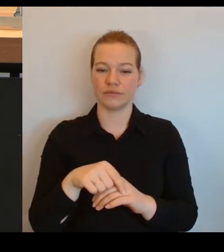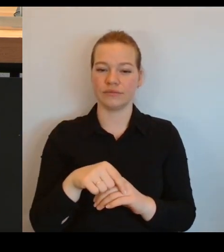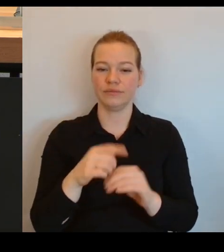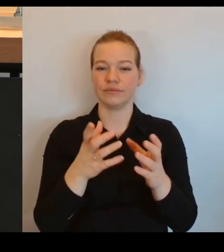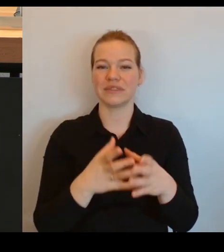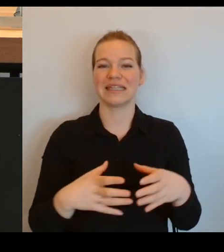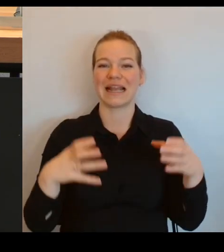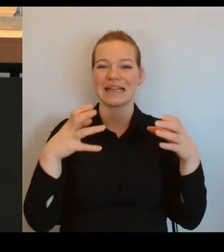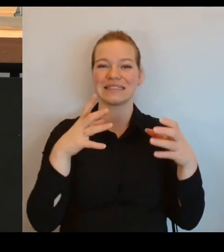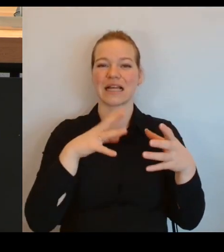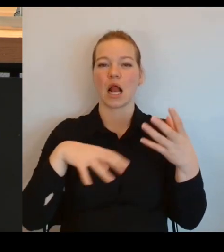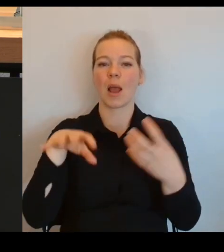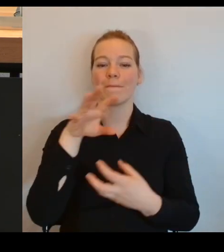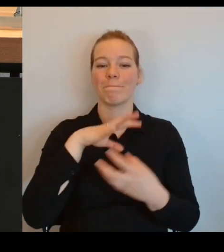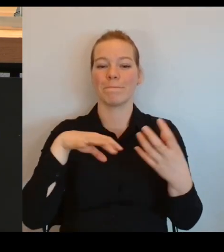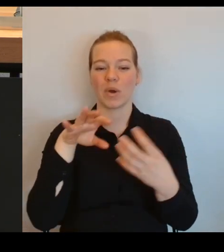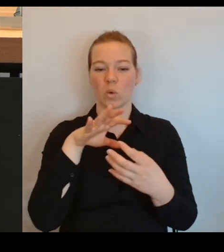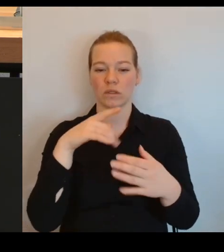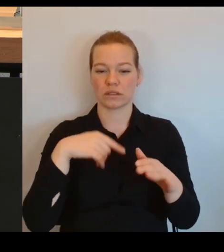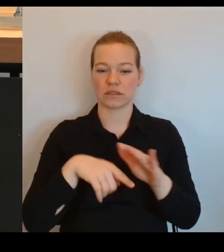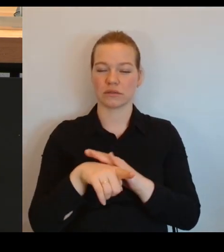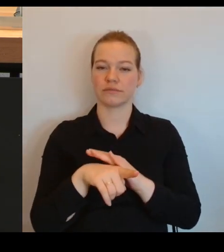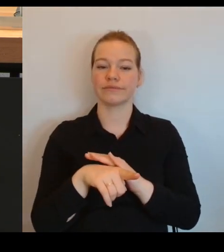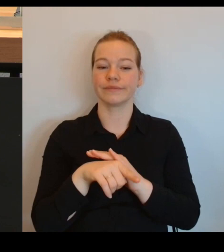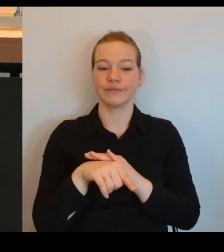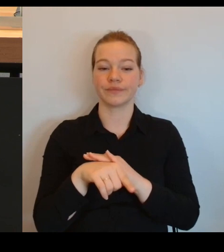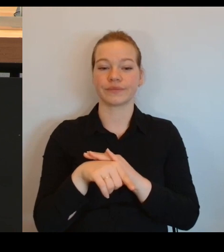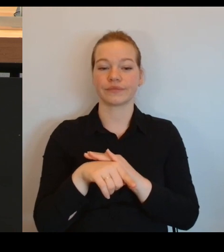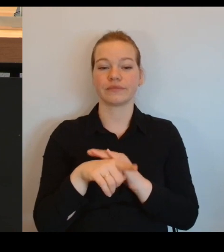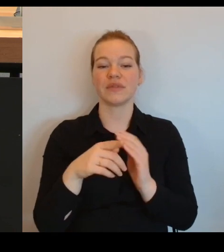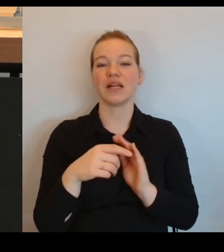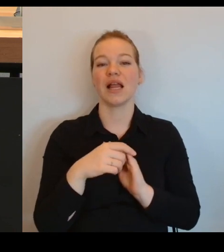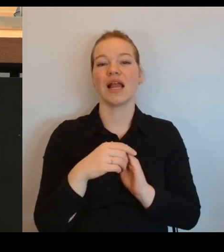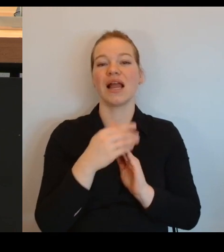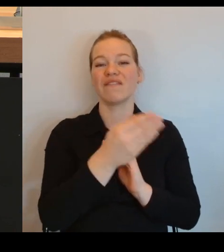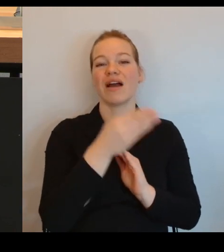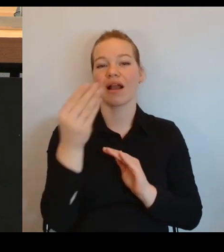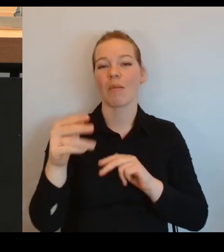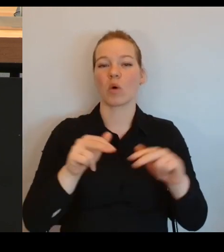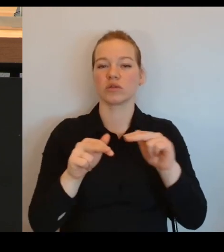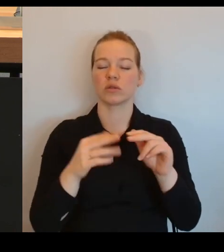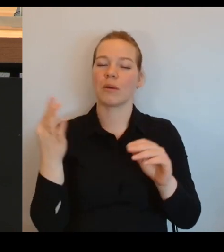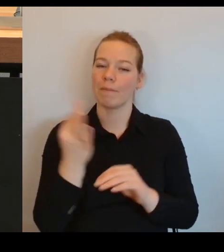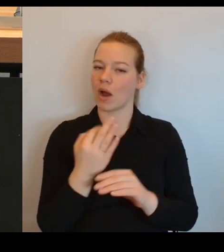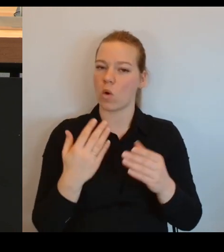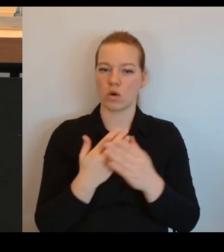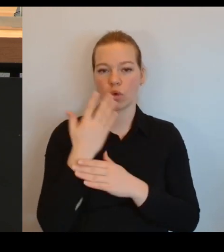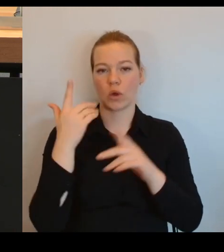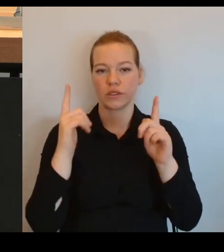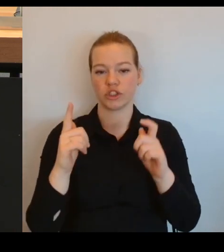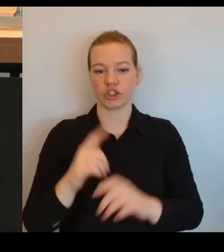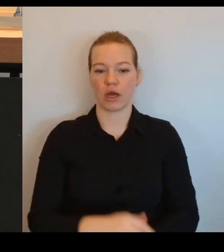Dahinter verbirgt sich ein vor fünf Jahren beschlossenes Verfahren, öffentlicher, extrem komplizierte Vergabeverfahren einheitlicher zu